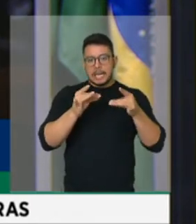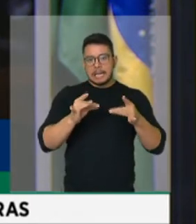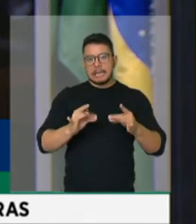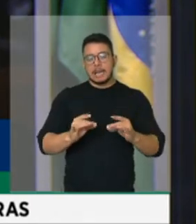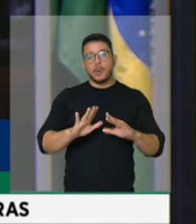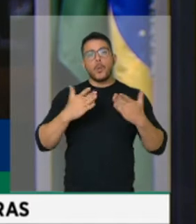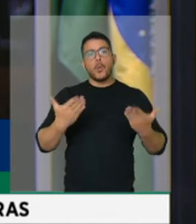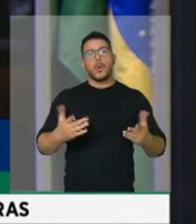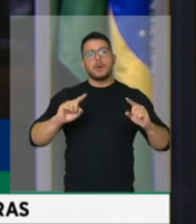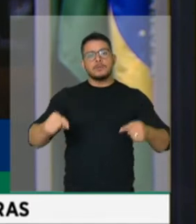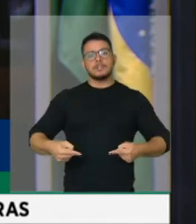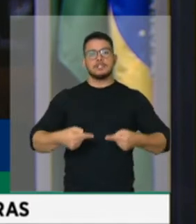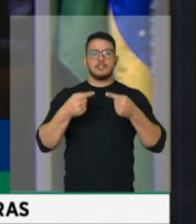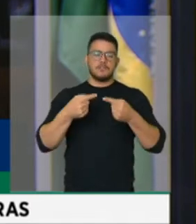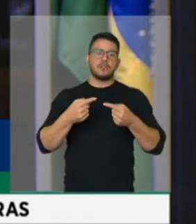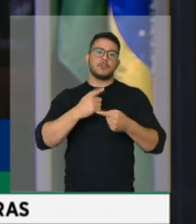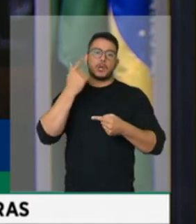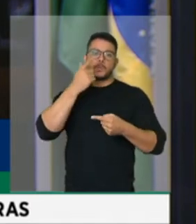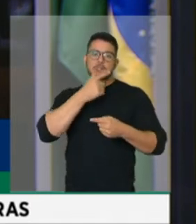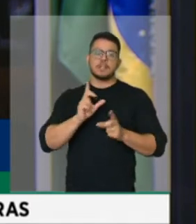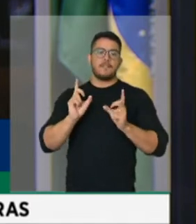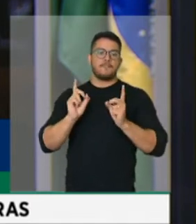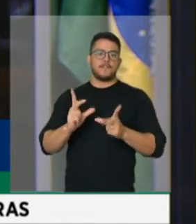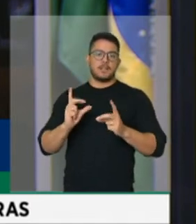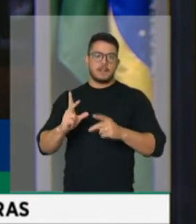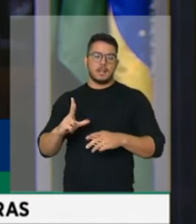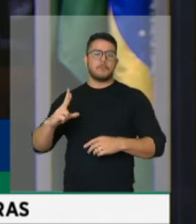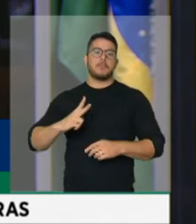ENVOLVIDAS NA OPERAÇÃO ENTRE OS MAIS RELEVANTES DESENVOLVIDOS NAQUELE PERÍODO PODEMOS CITAR ESTUDO ELABORADO